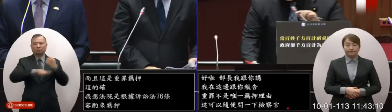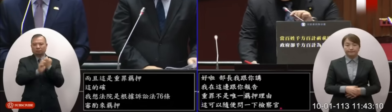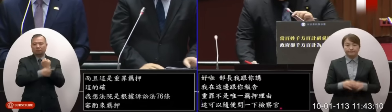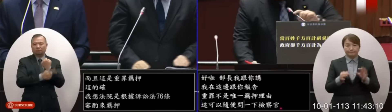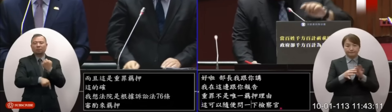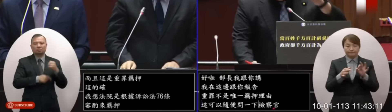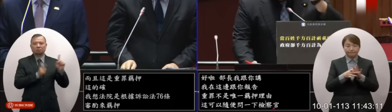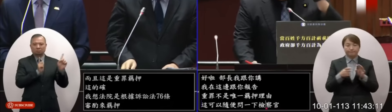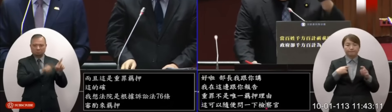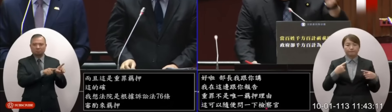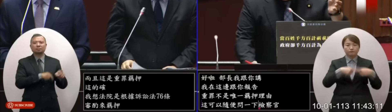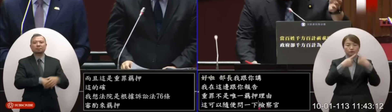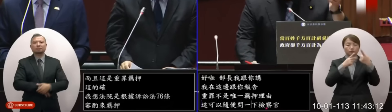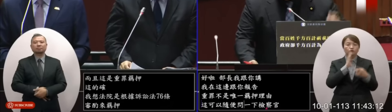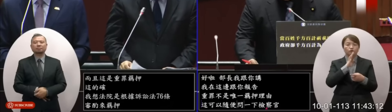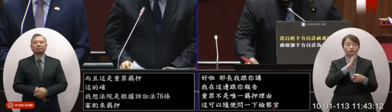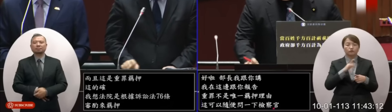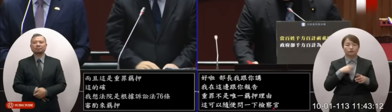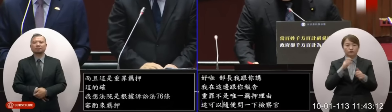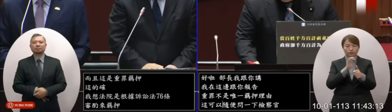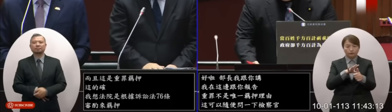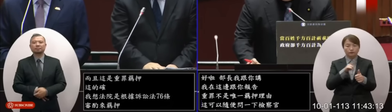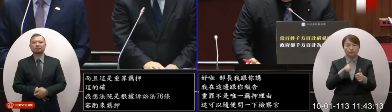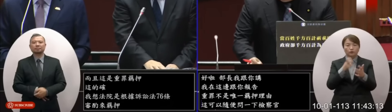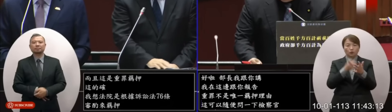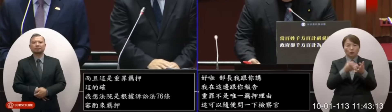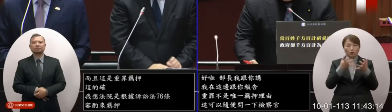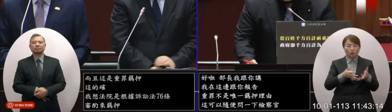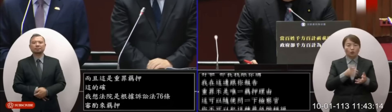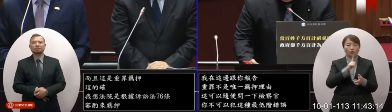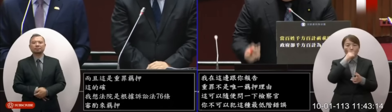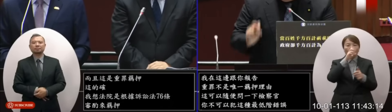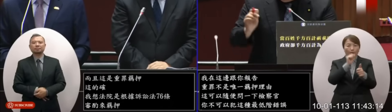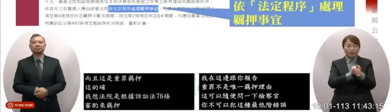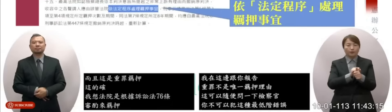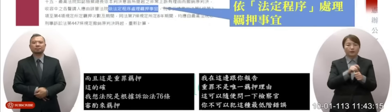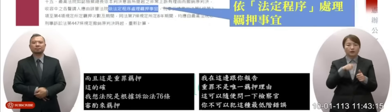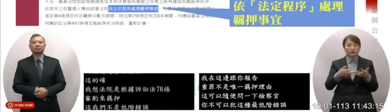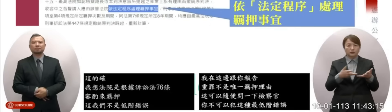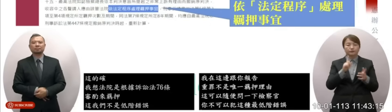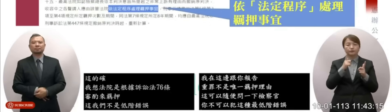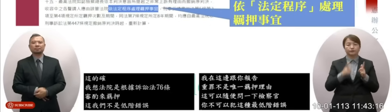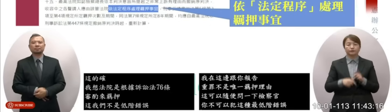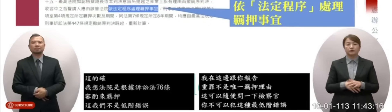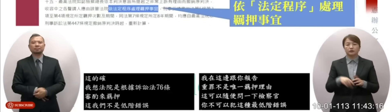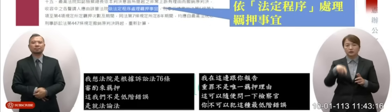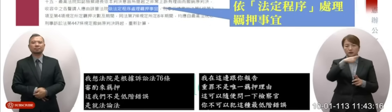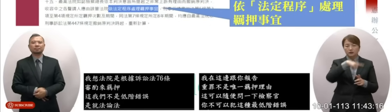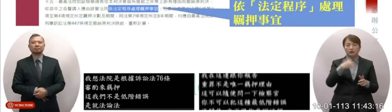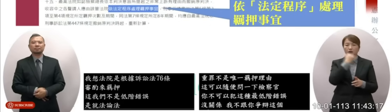我不跟你爭辯這種 反正我告訴你的就是這樣 重罪不是唯一羈押的理由 所以這些人有可能會被法案放掉